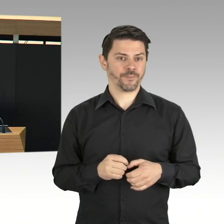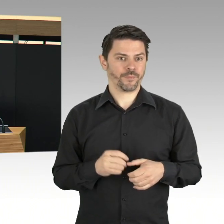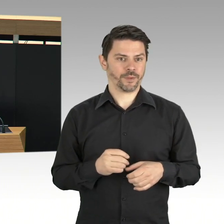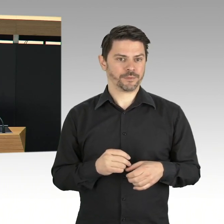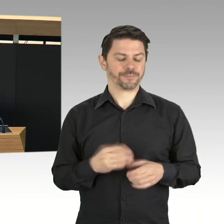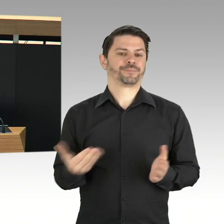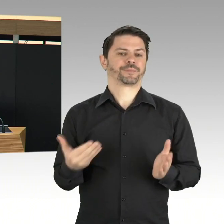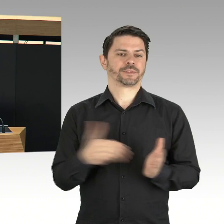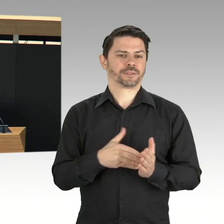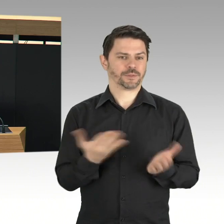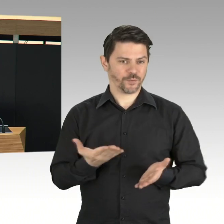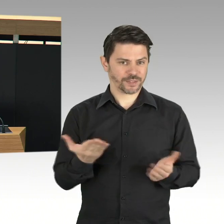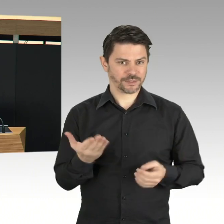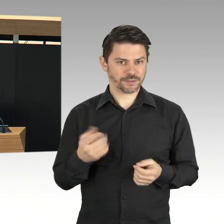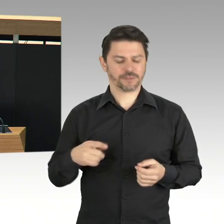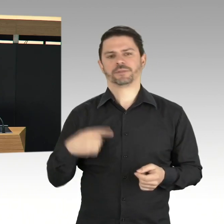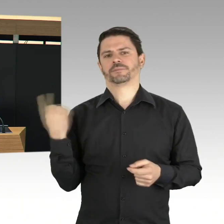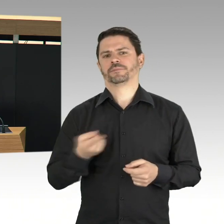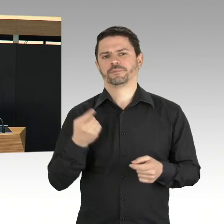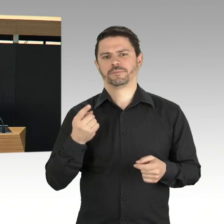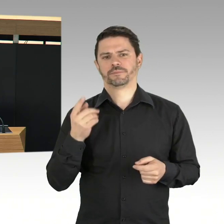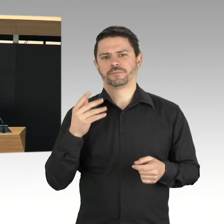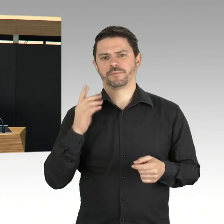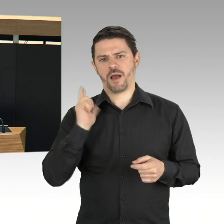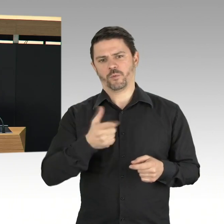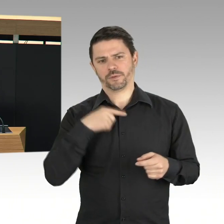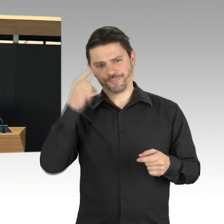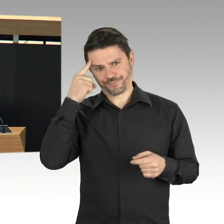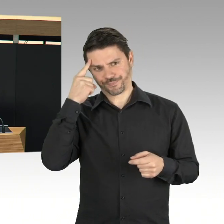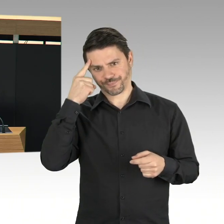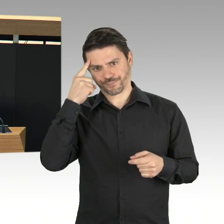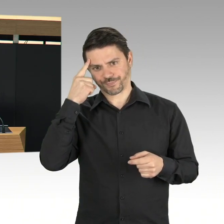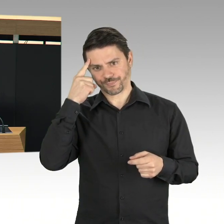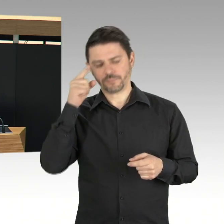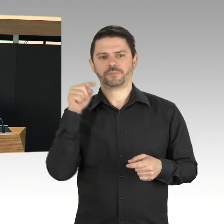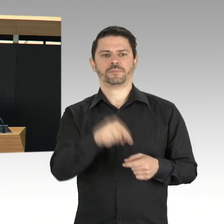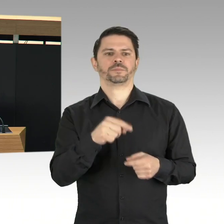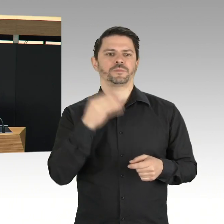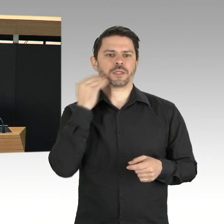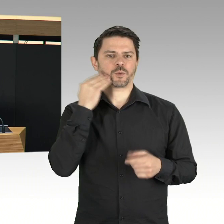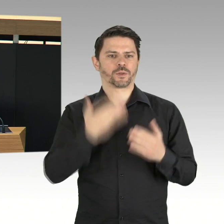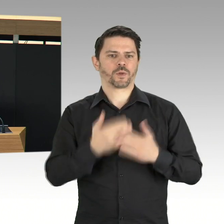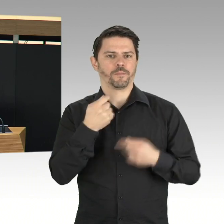und zwar zu leistbaren Mieten. Dazu gehört zum anderen eben eine Atempause für Mieterinnen und Mieter in unserer Stadt.